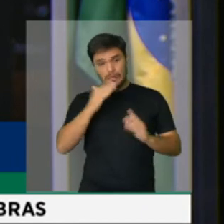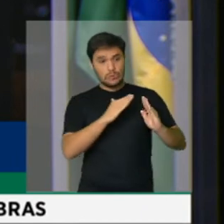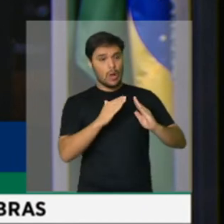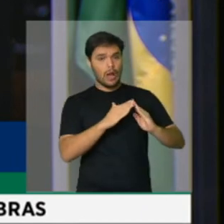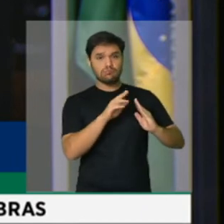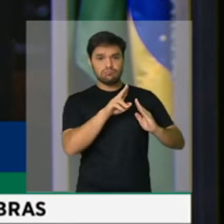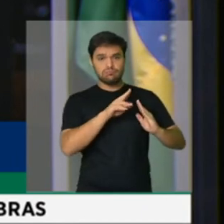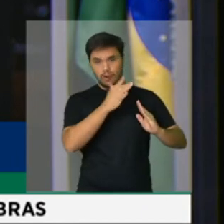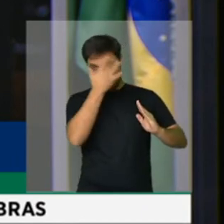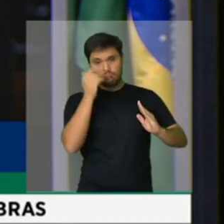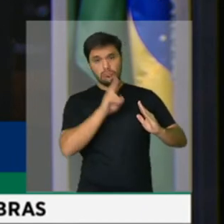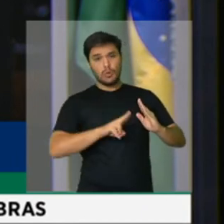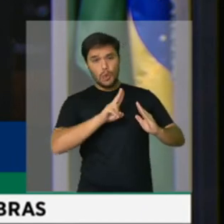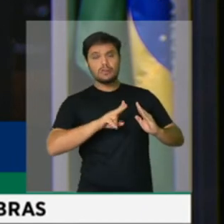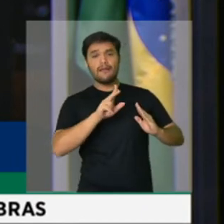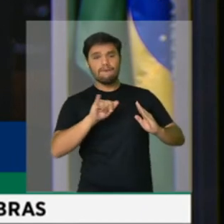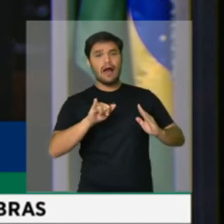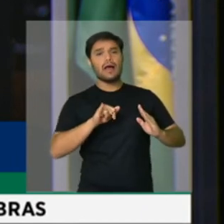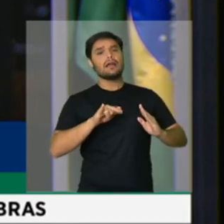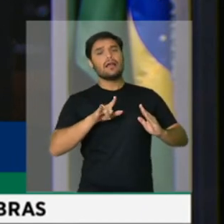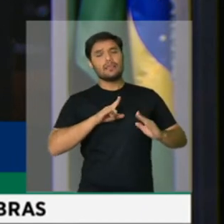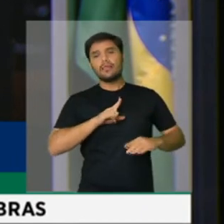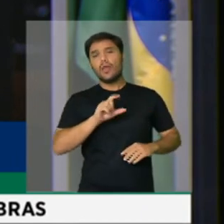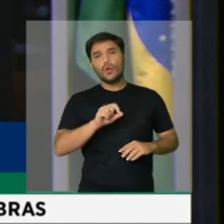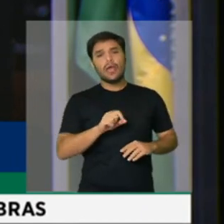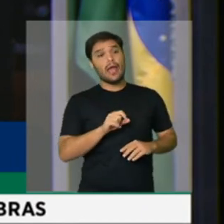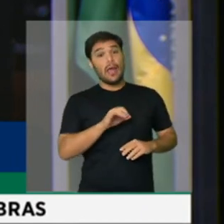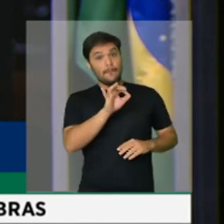NÃO SE PRETENDA ALTERAR PARÂMETROS POR ZELO ESTABILIDADE CONTRATUAL INJUSTO ELIMINAR COTAS DOS